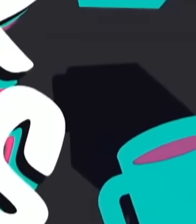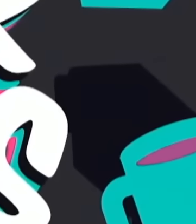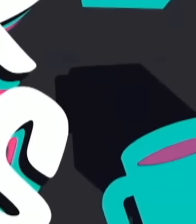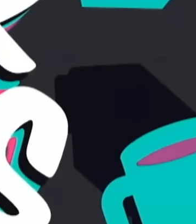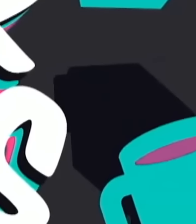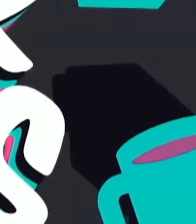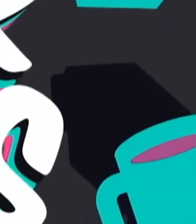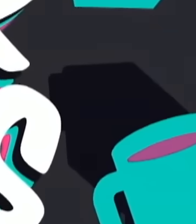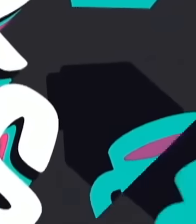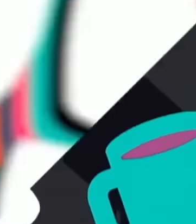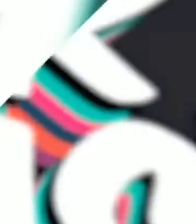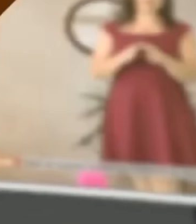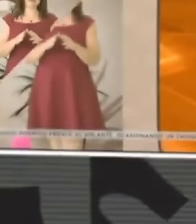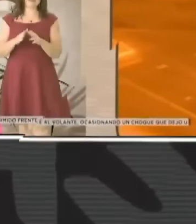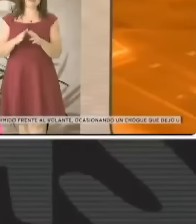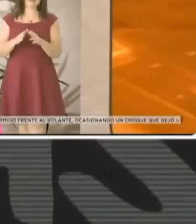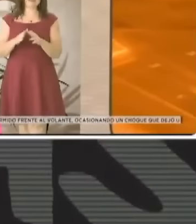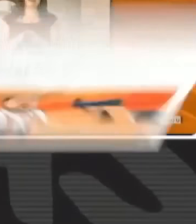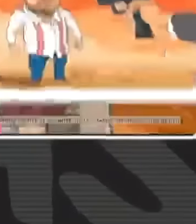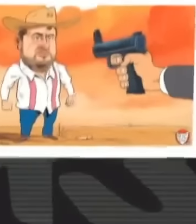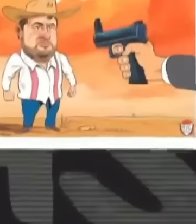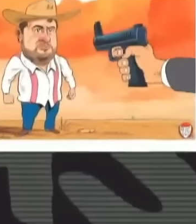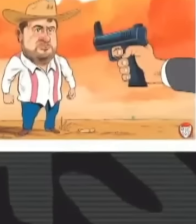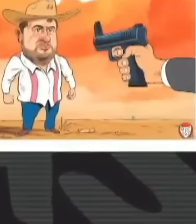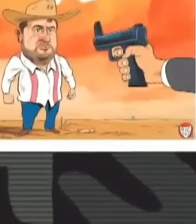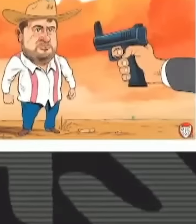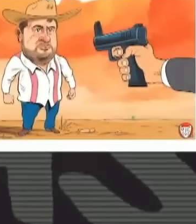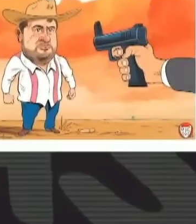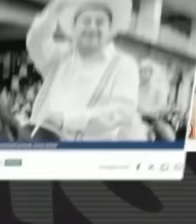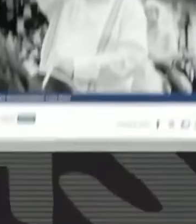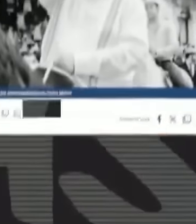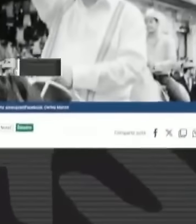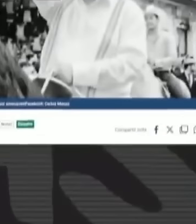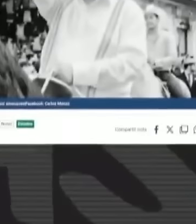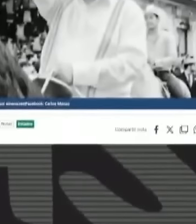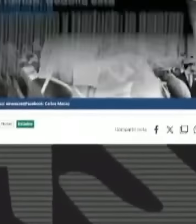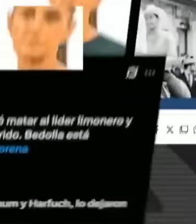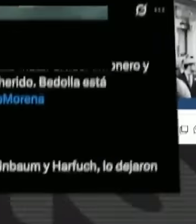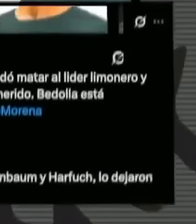El asesinato del alcalde Carlos Manso fue usado por la derecha y la oposición para golpear al